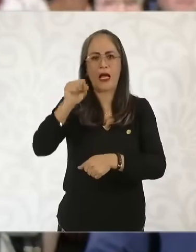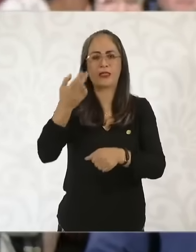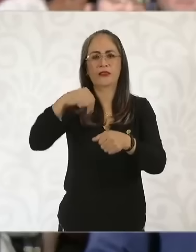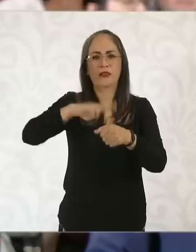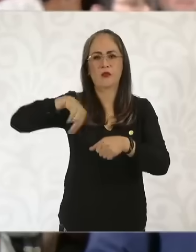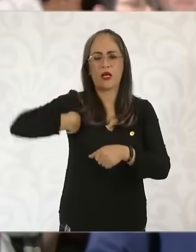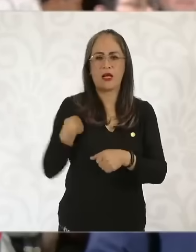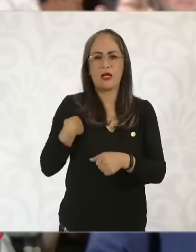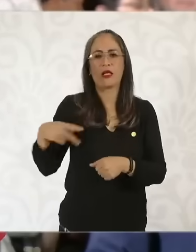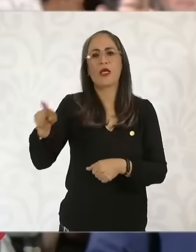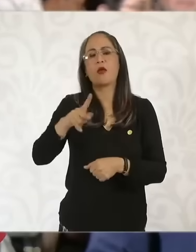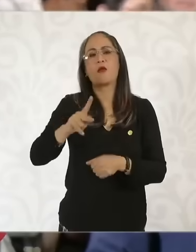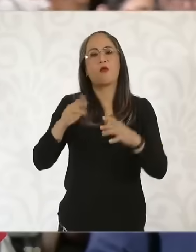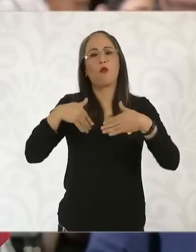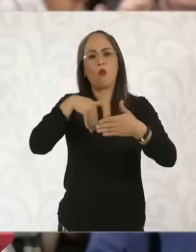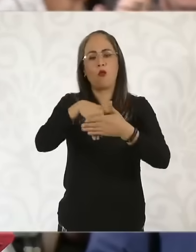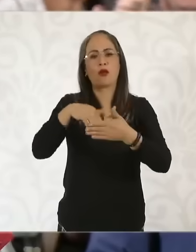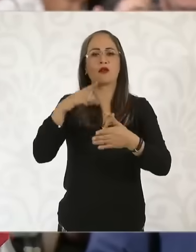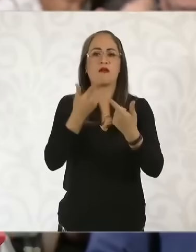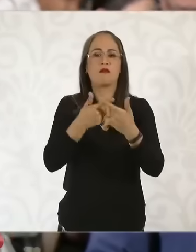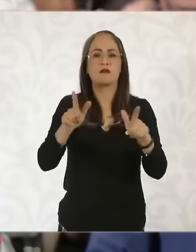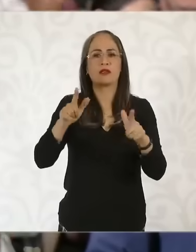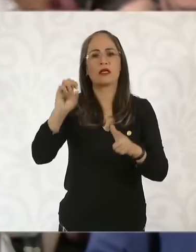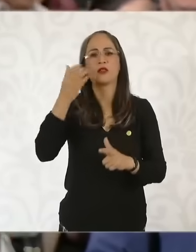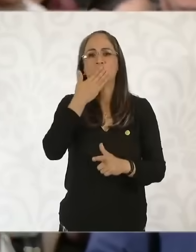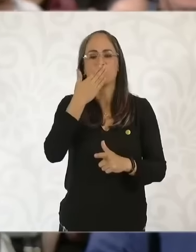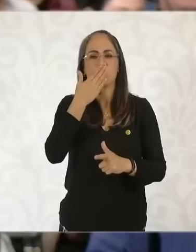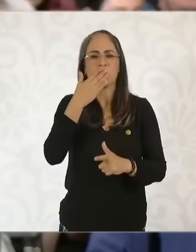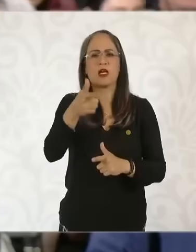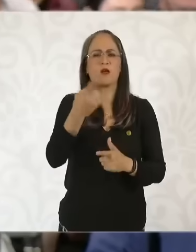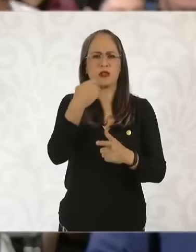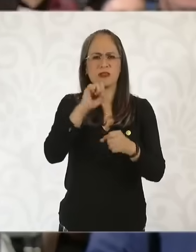Sonora eh para distribuirlo a otros países. La semana pasada se dio a conocer que inversionistas